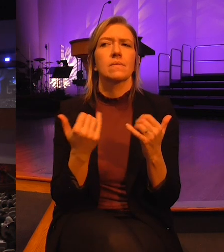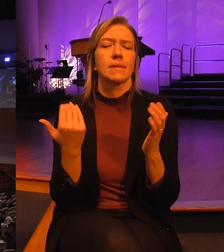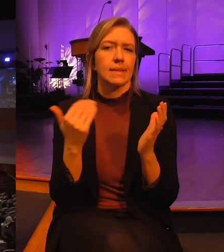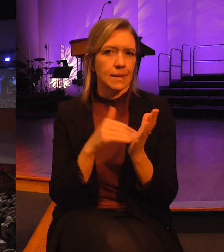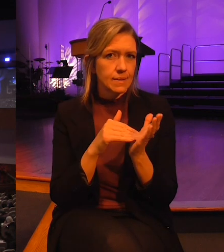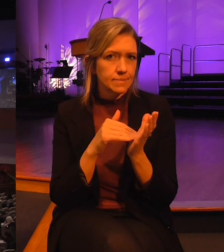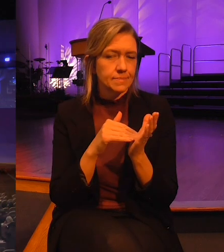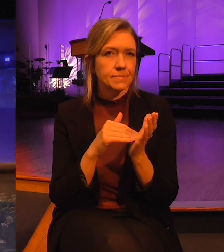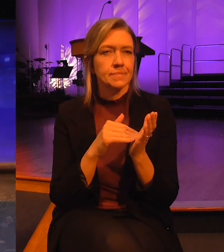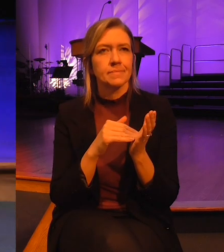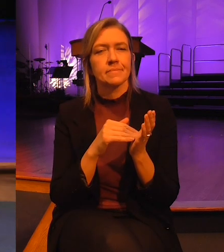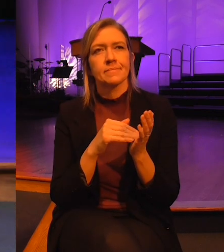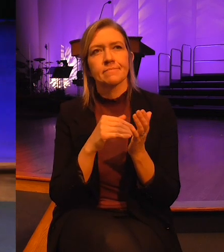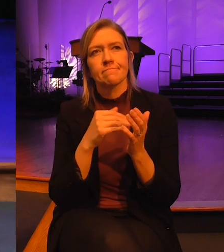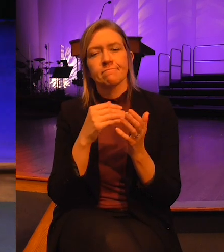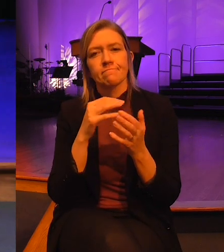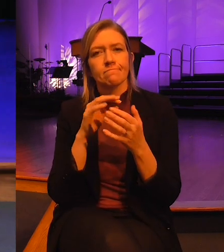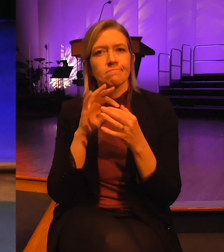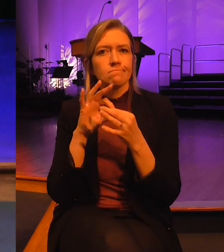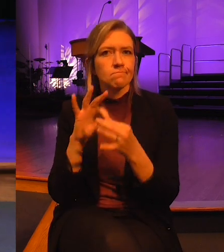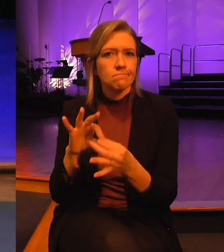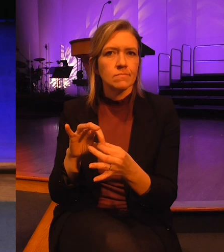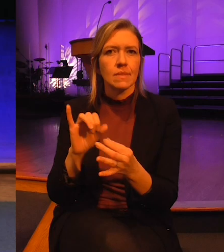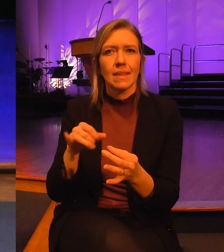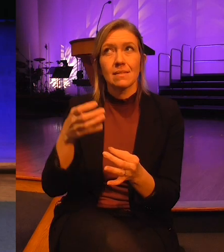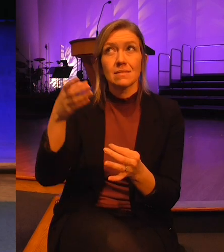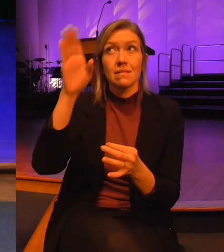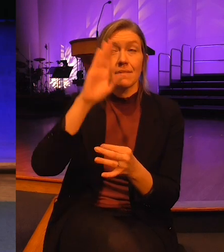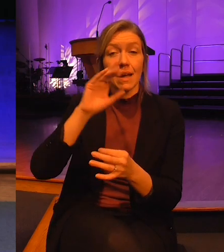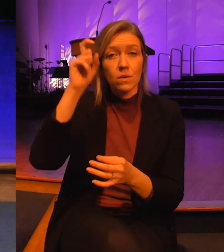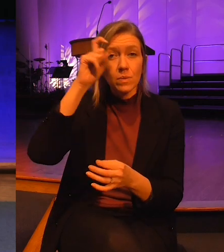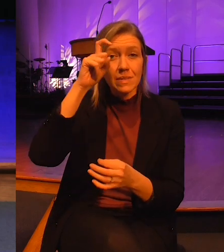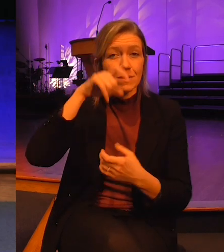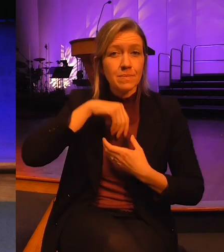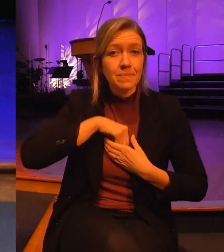sabiduría Divina que está dentro de nosotros y lo creas o no, también a nuestro alrededor